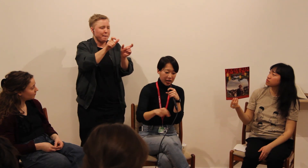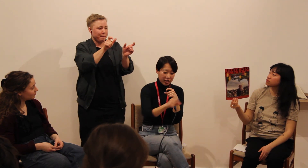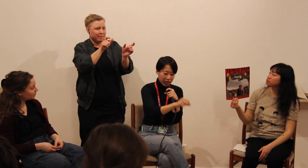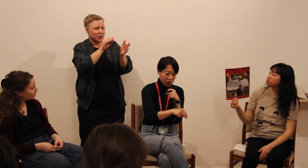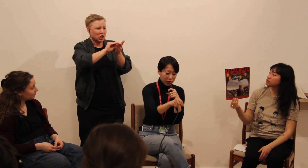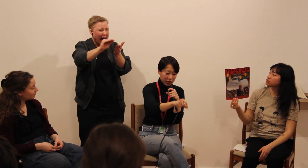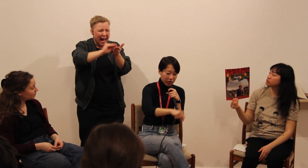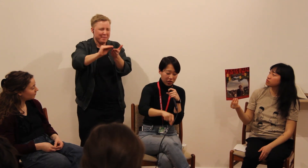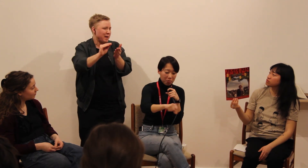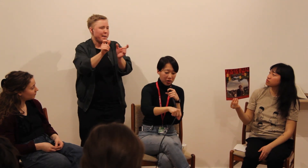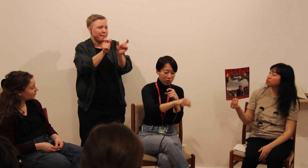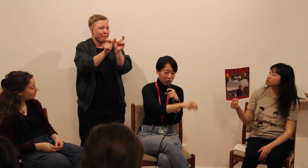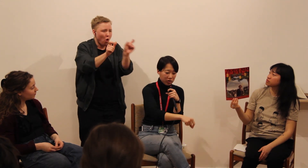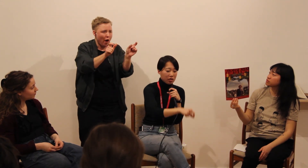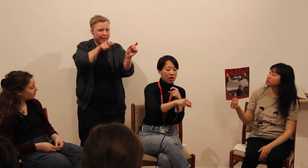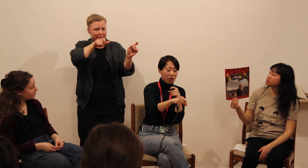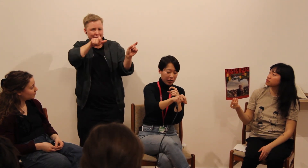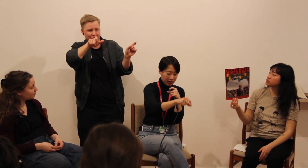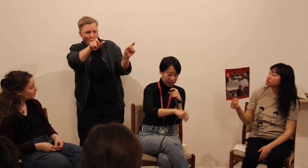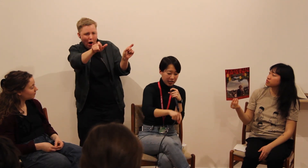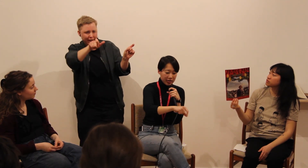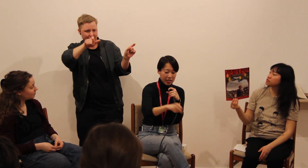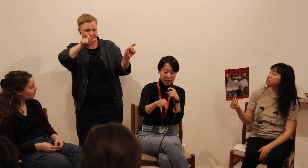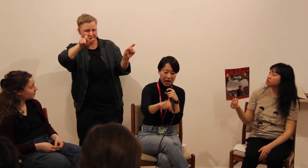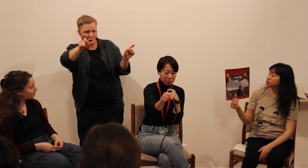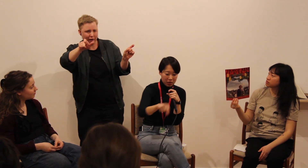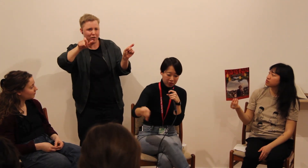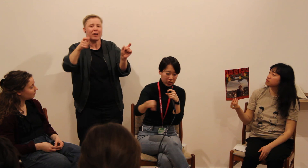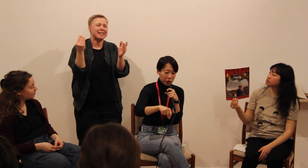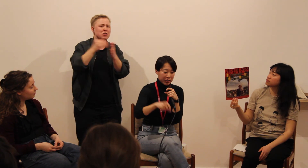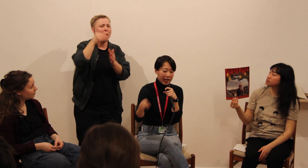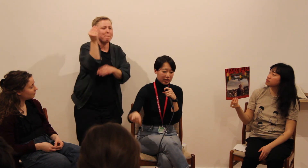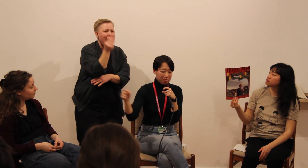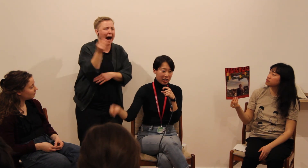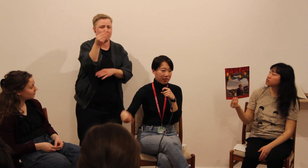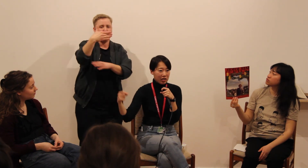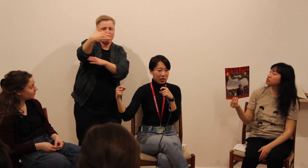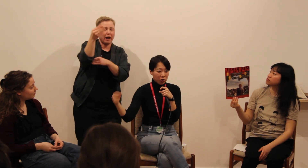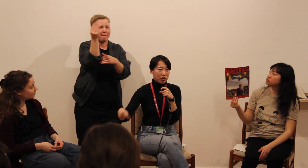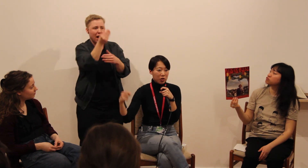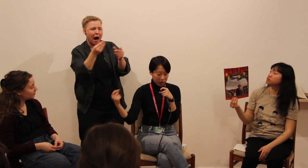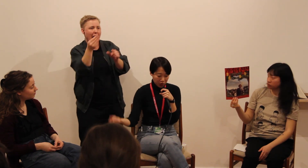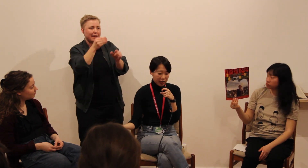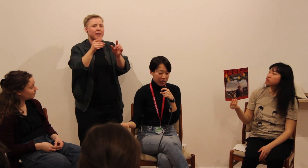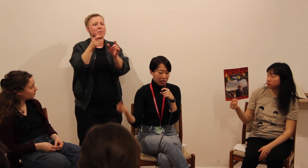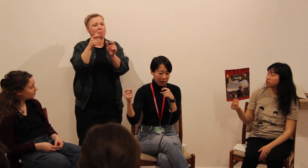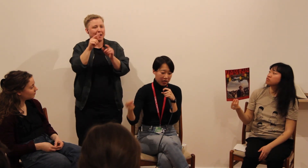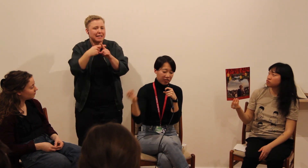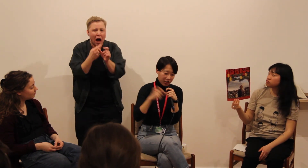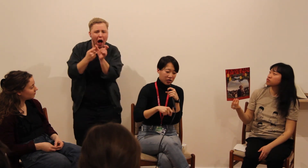Er schrieb auch etwas wie die Zahl 168, die Zahl der Toten in seinem Dorf.